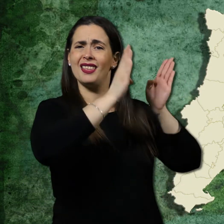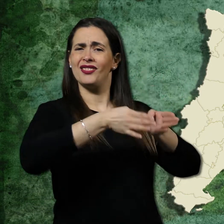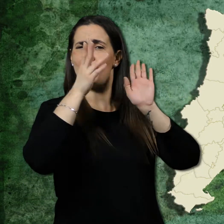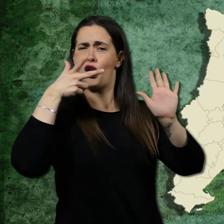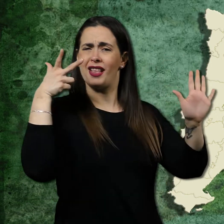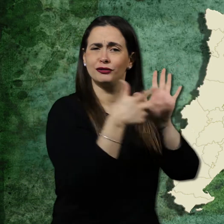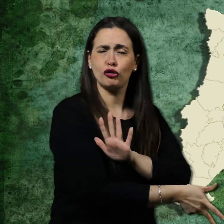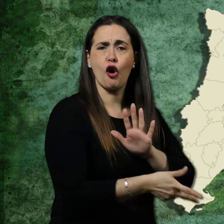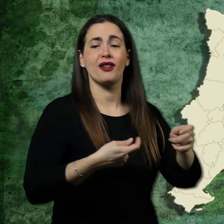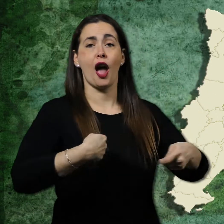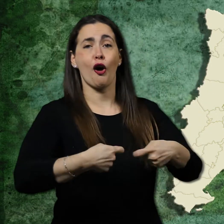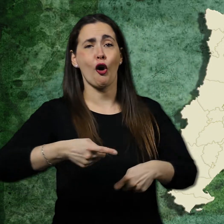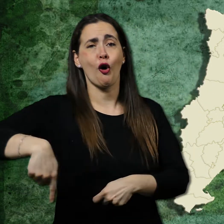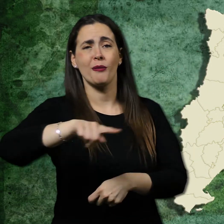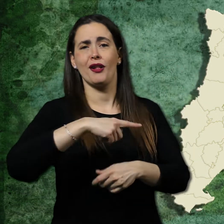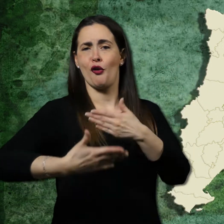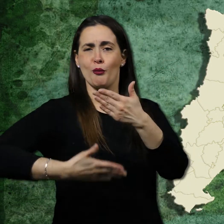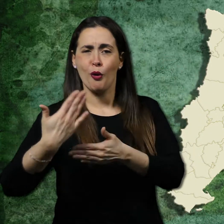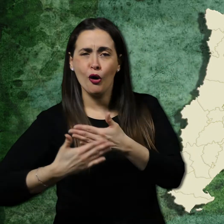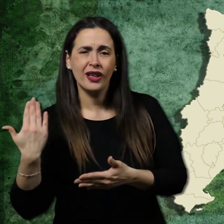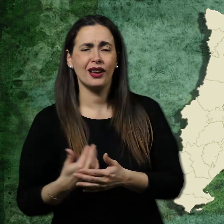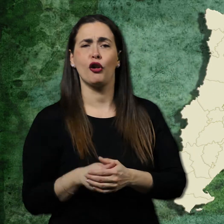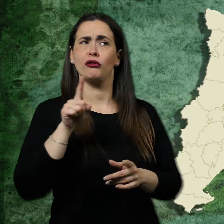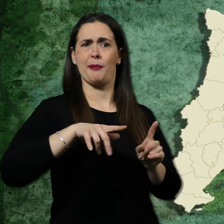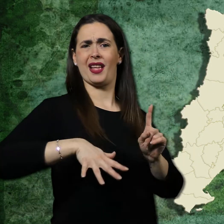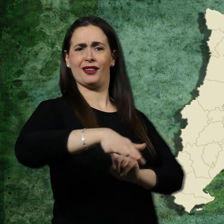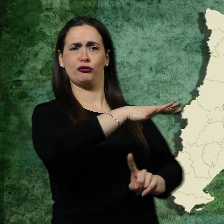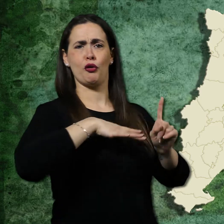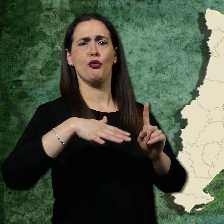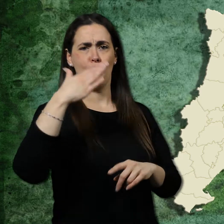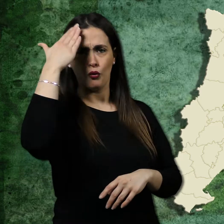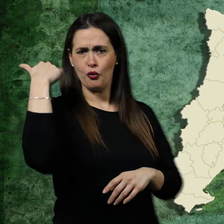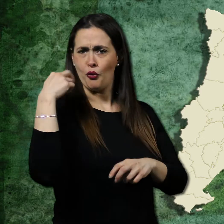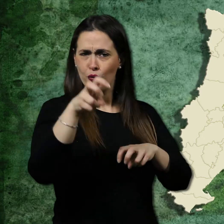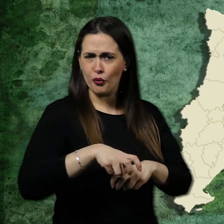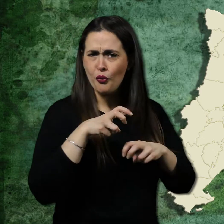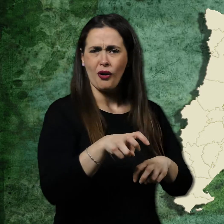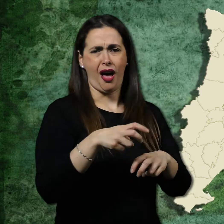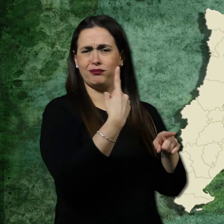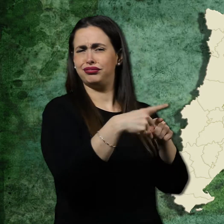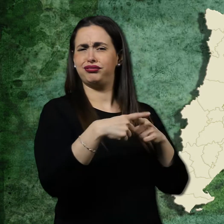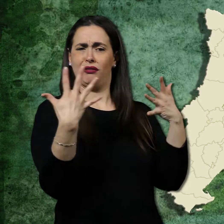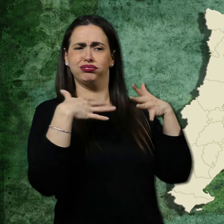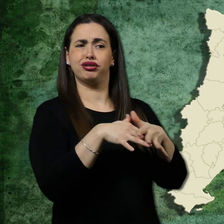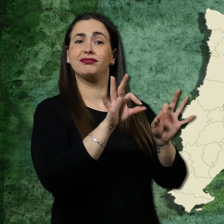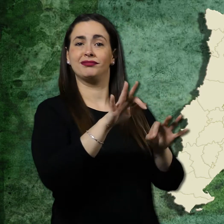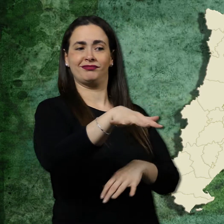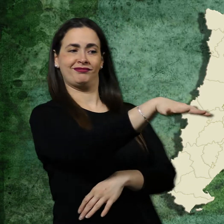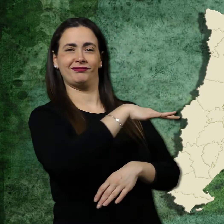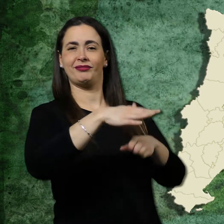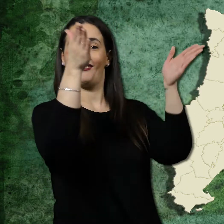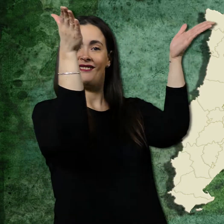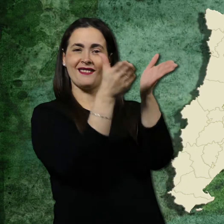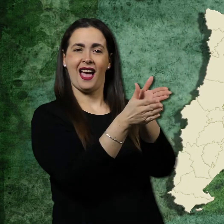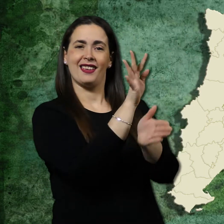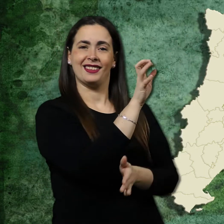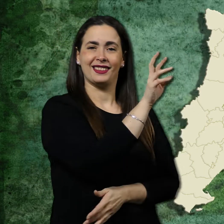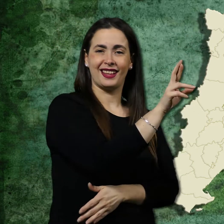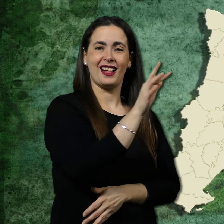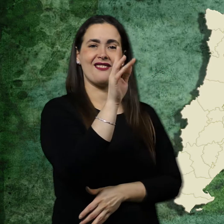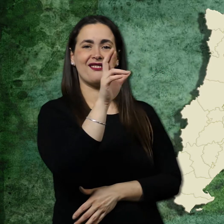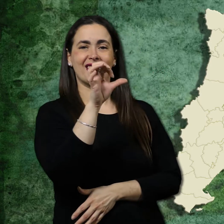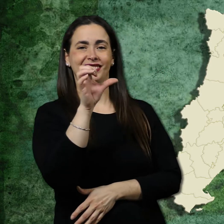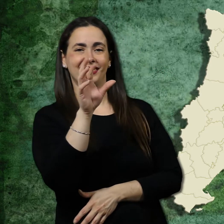amb edificis i comerços moderns, tot dins un entorn rural, al punt de confluència entre les valls del Ter i del Freser.